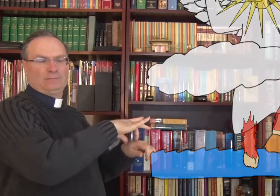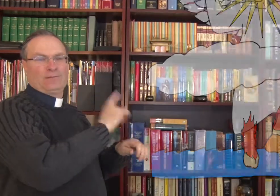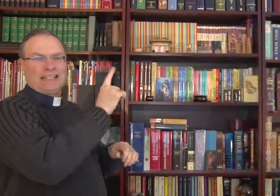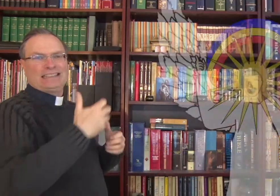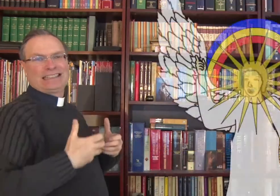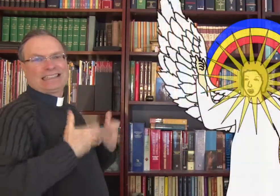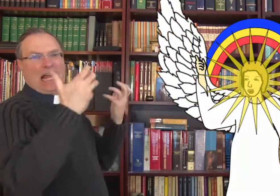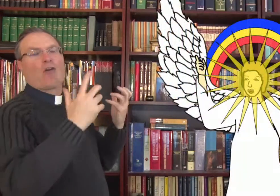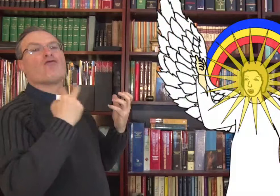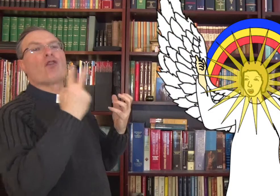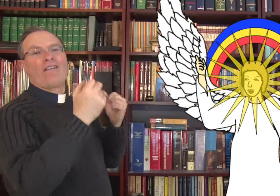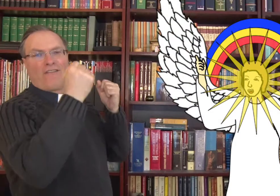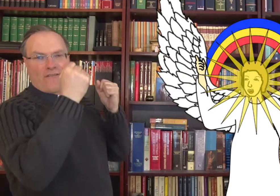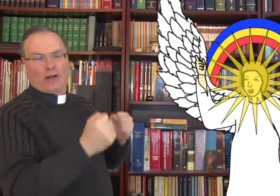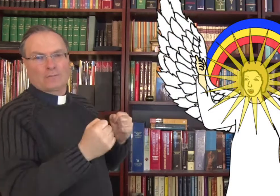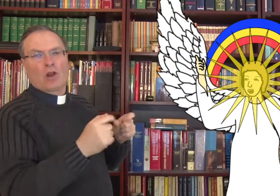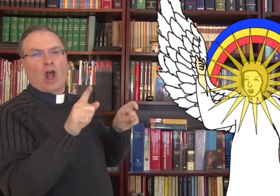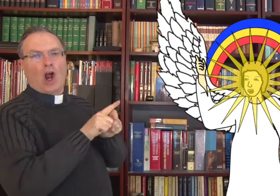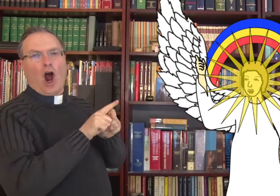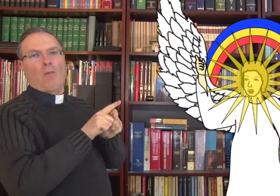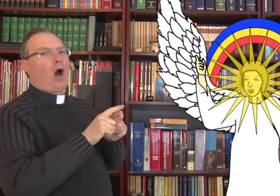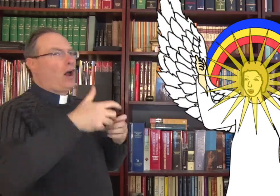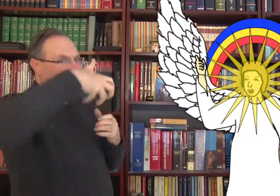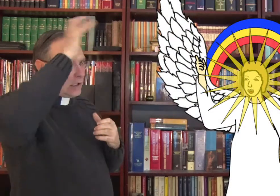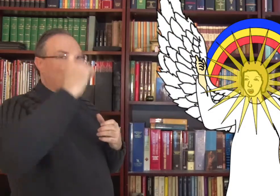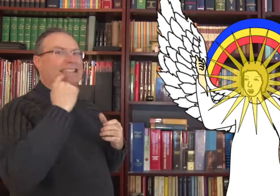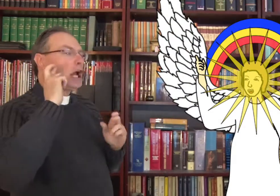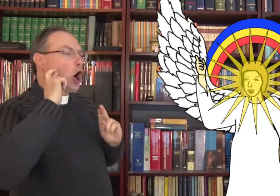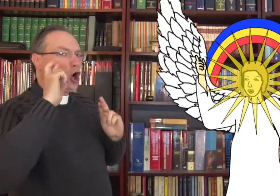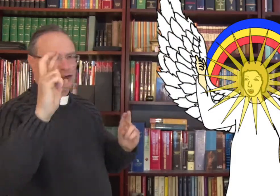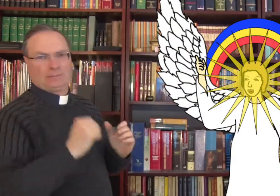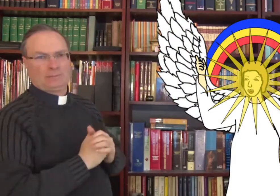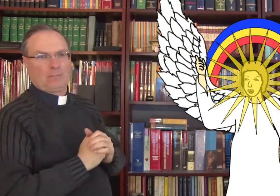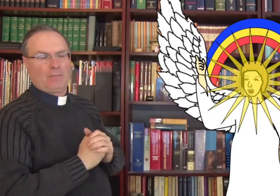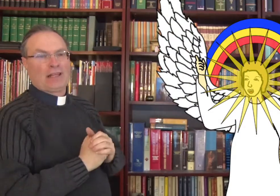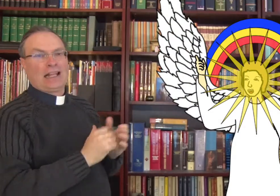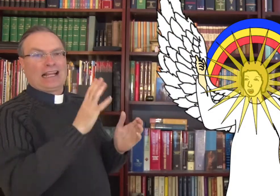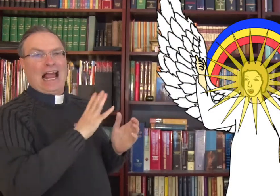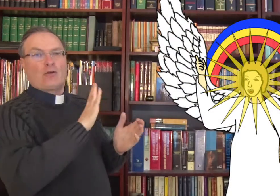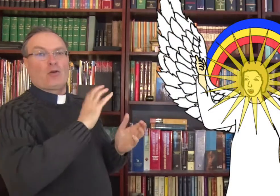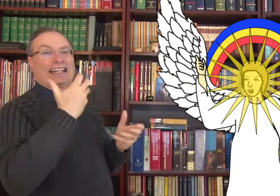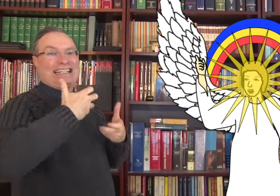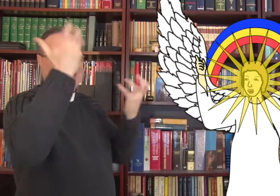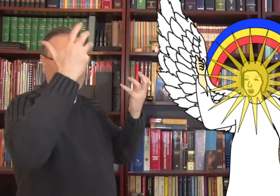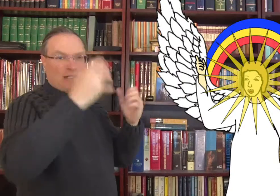et il cria d'une voix forte, comme un lion qui rugit. Quand il eut crié,